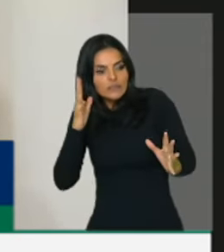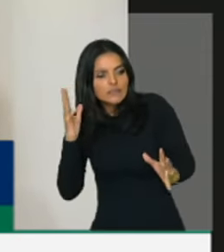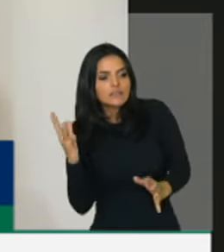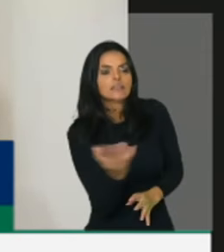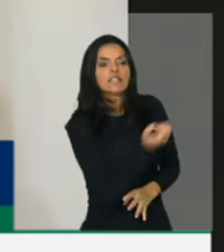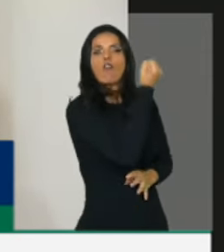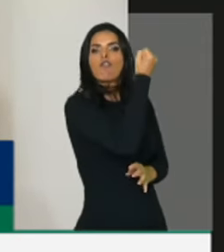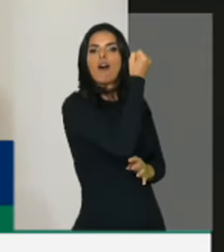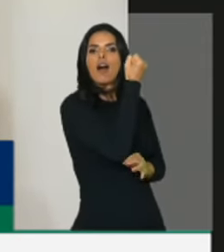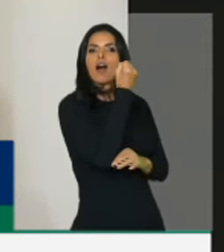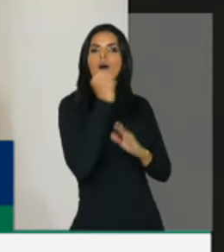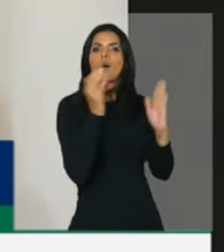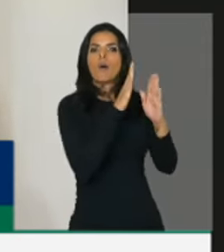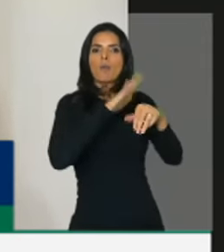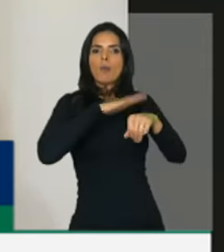FORTALECER O AGRONEGÓCIO E A NOSSA AGRICULTURA FAMILIAR.